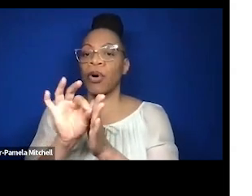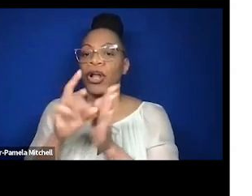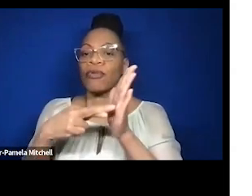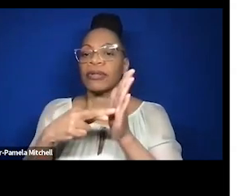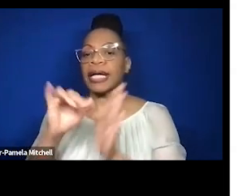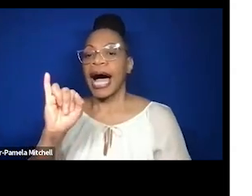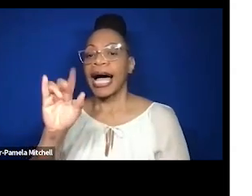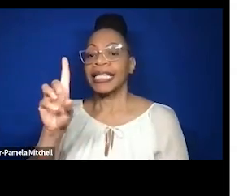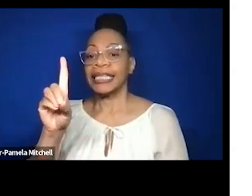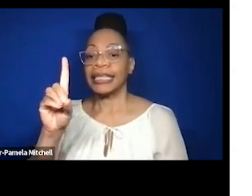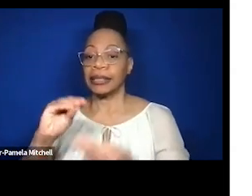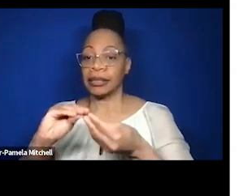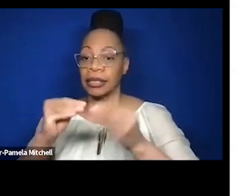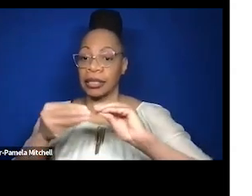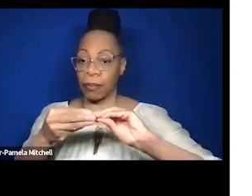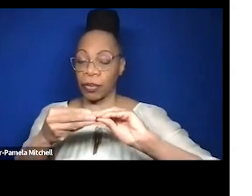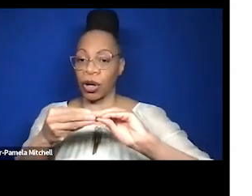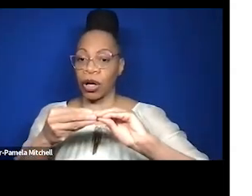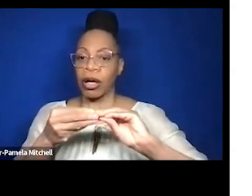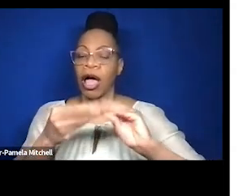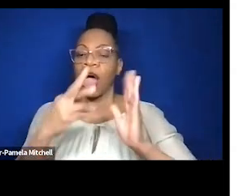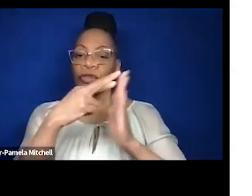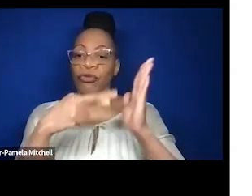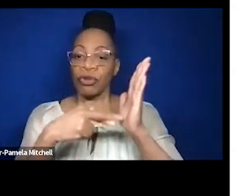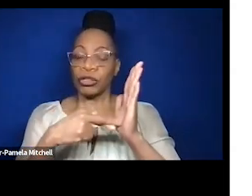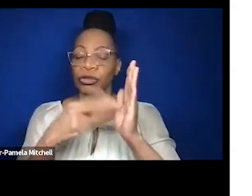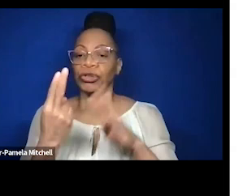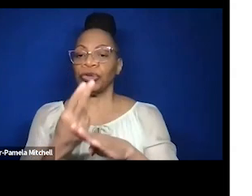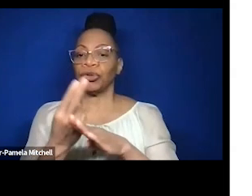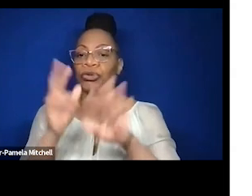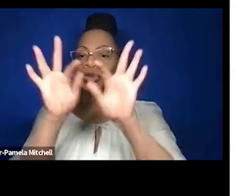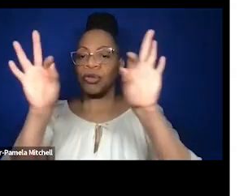El registro se hace mediante el formulario SSA-1699.